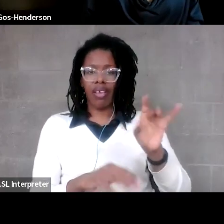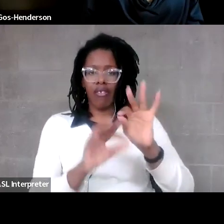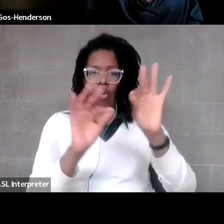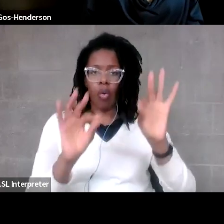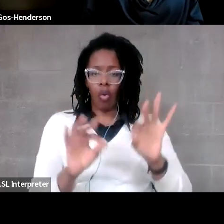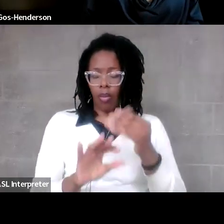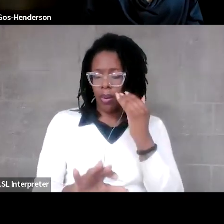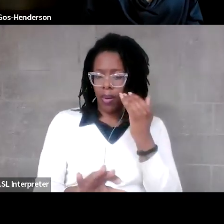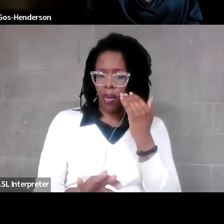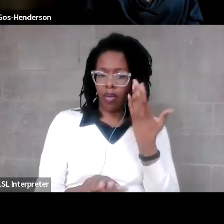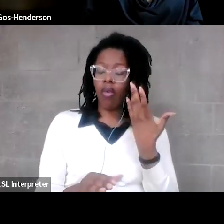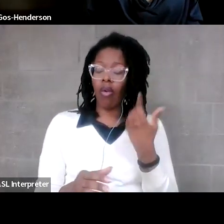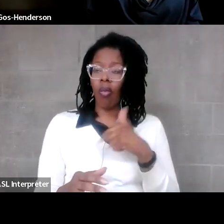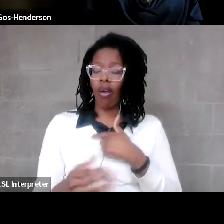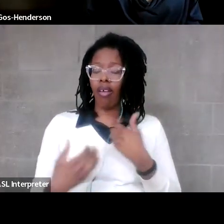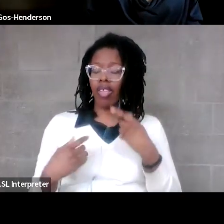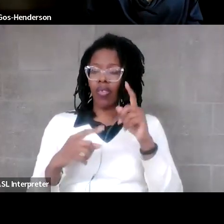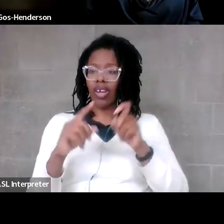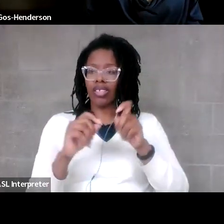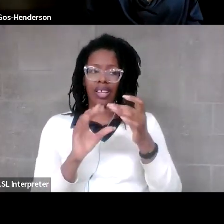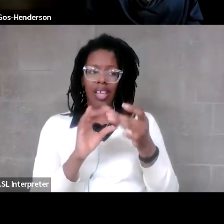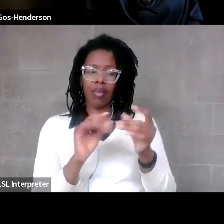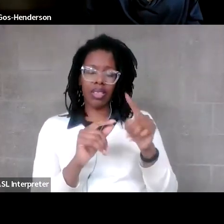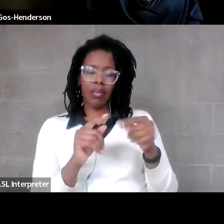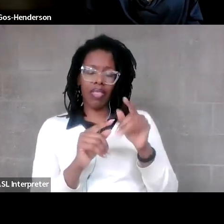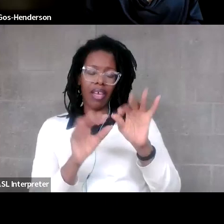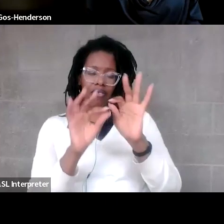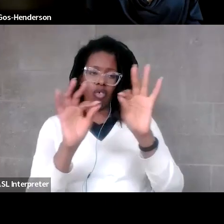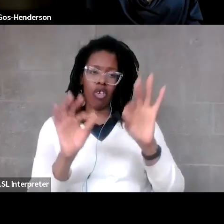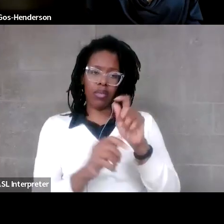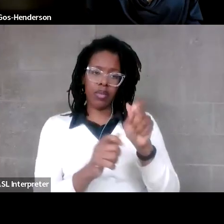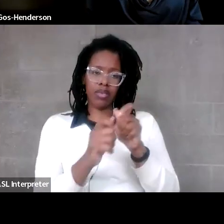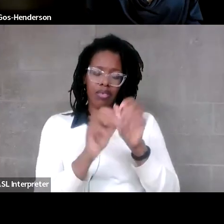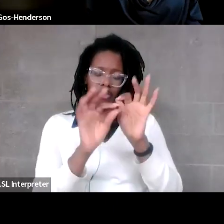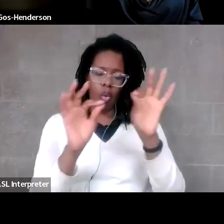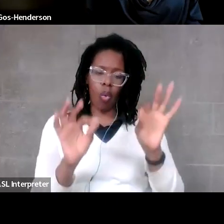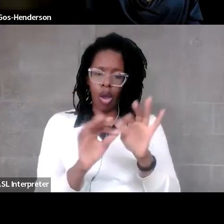sobre el cual estamos recibiendo algunas preguntas hoy sobre formularios específicos donde la Seguridad Social,